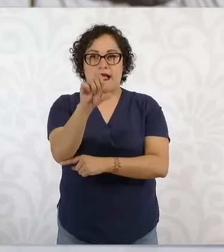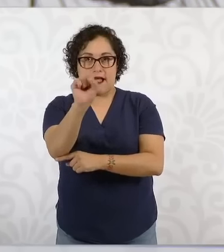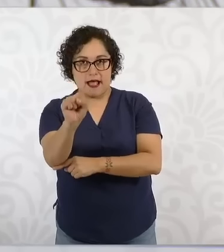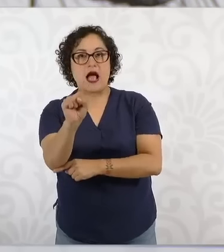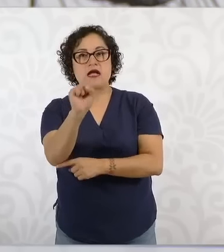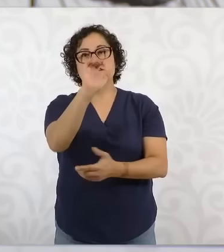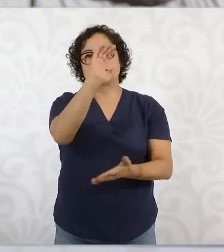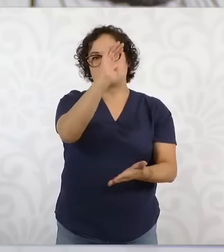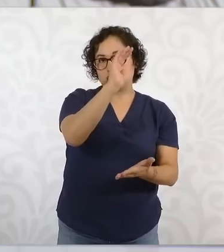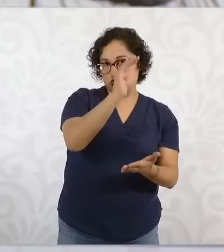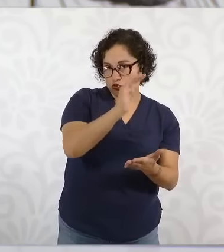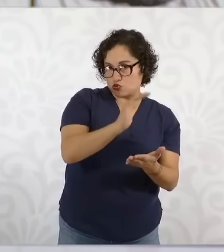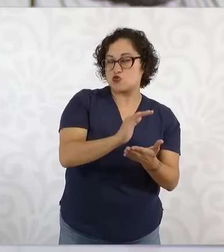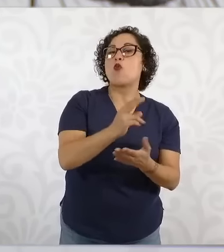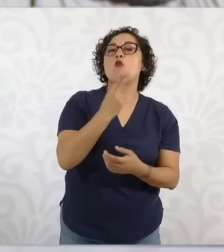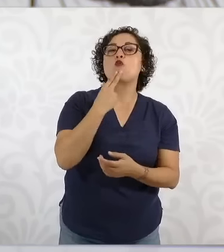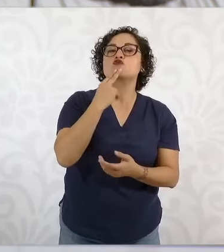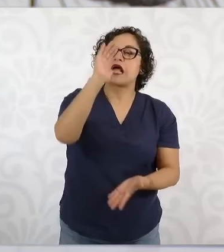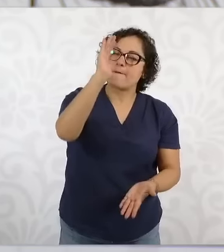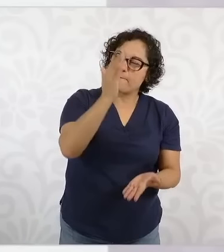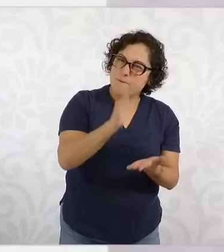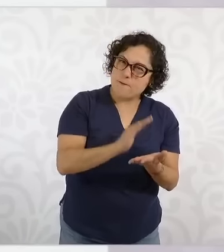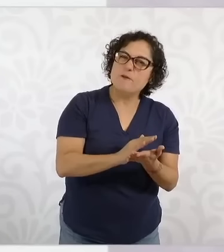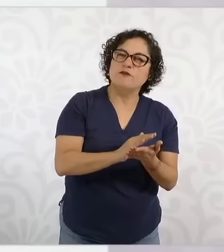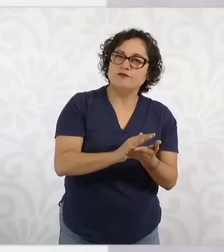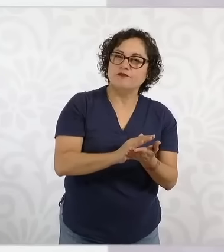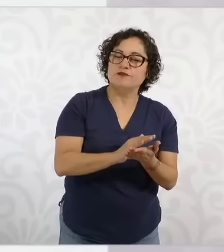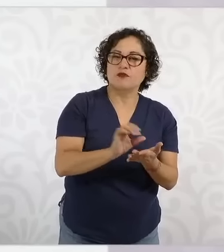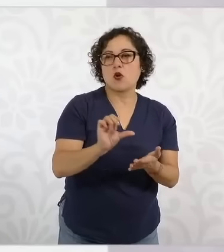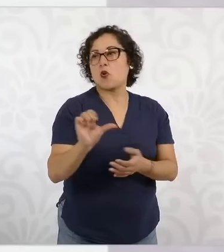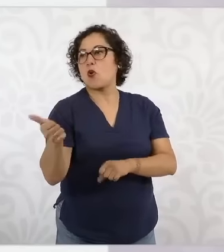para la generación eléctrica, es muy importante la soberanía energética.